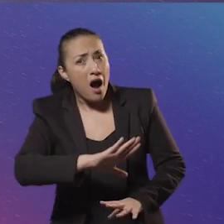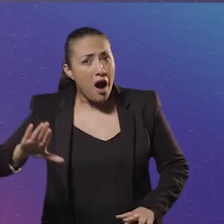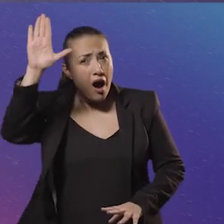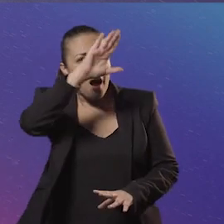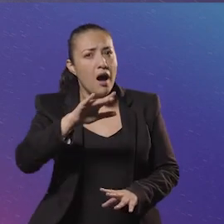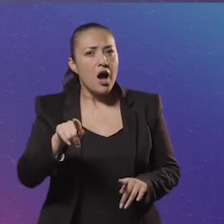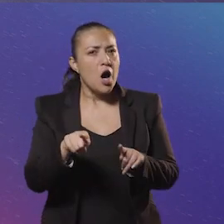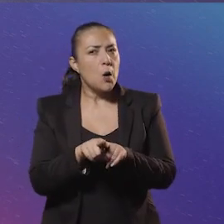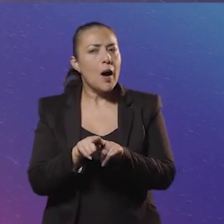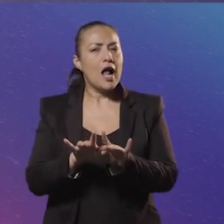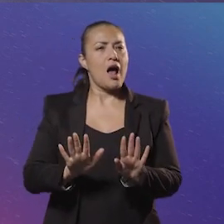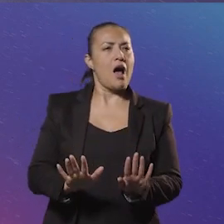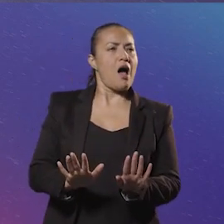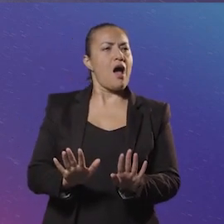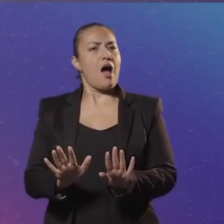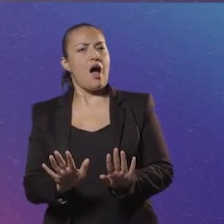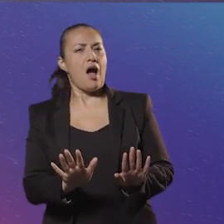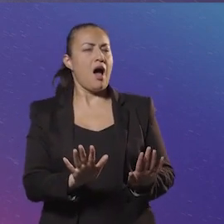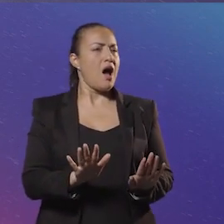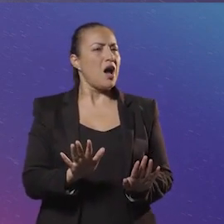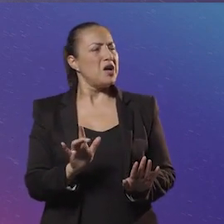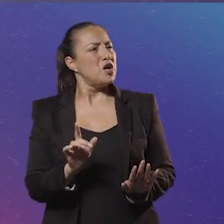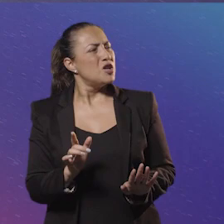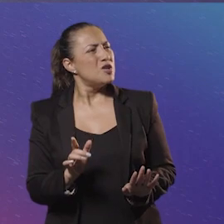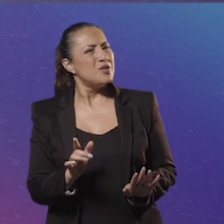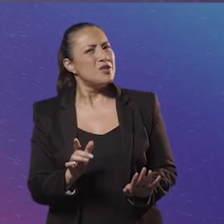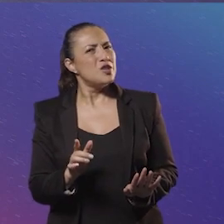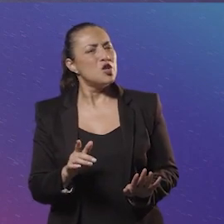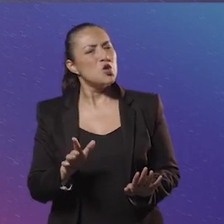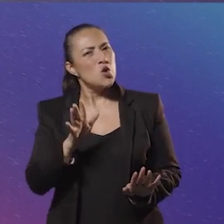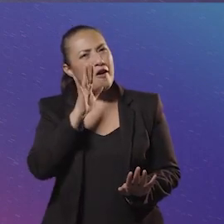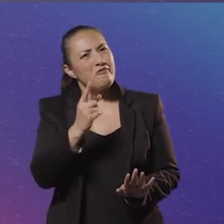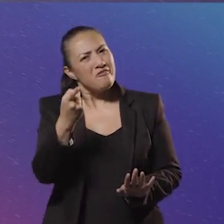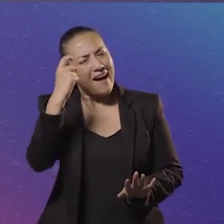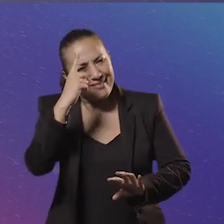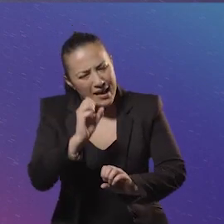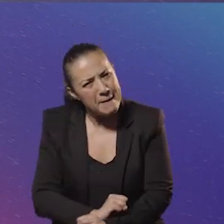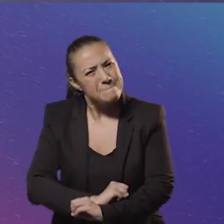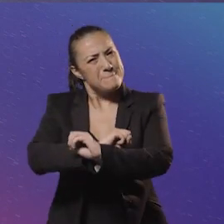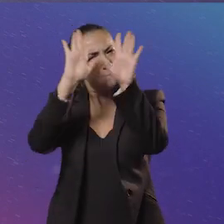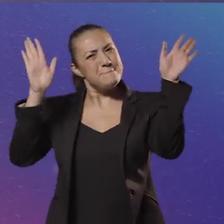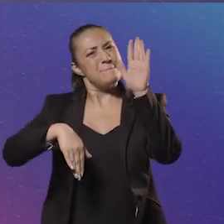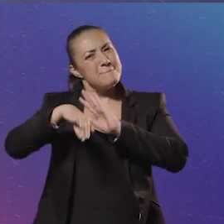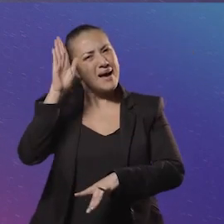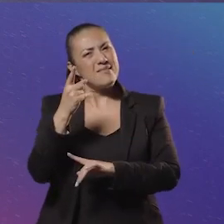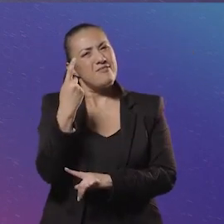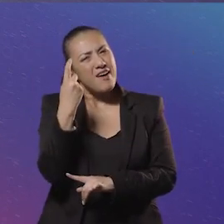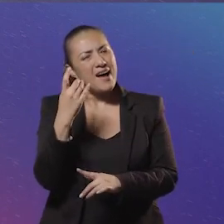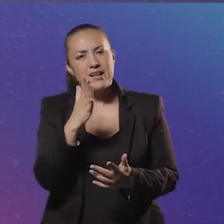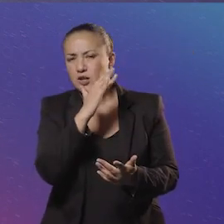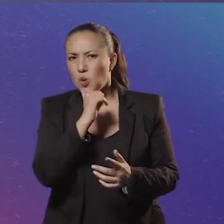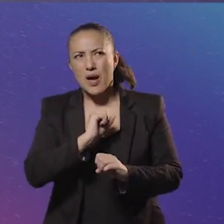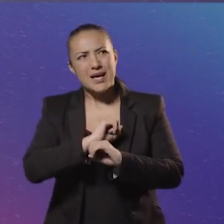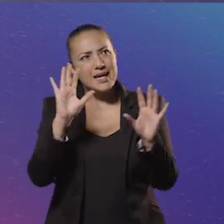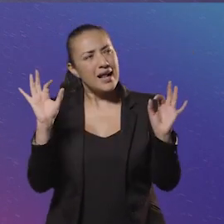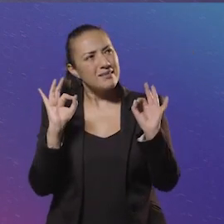lo tiene muy al margen, no sé, como que no, no lo tiene claro, no lo tiene